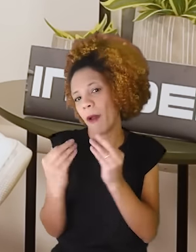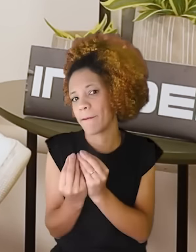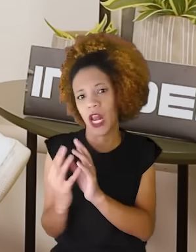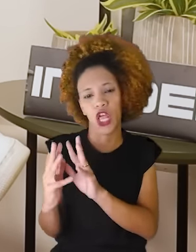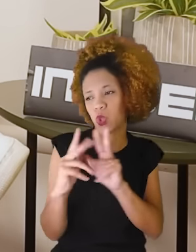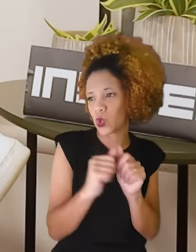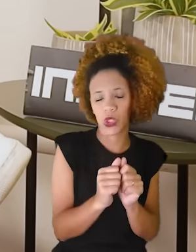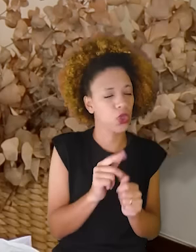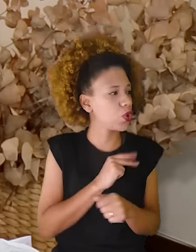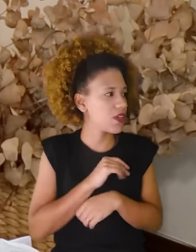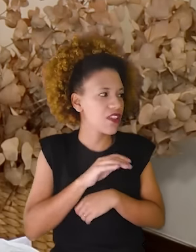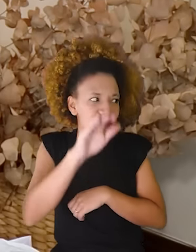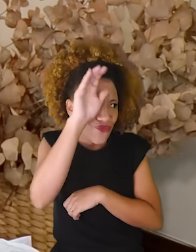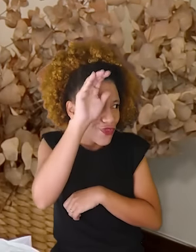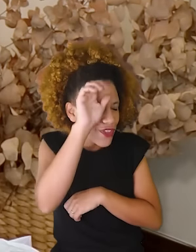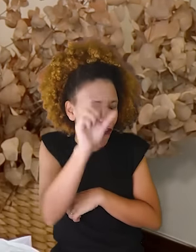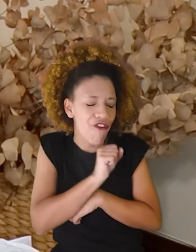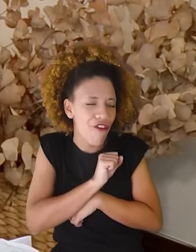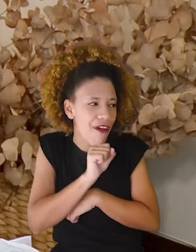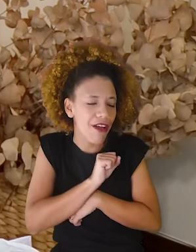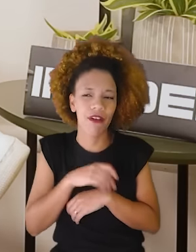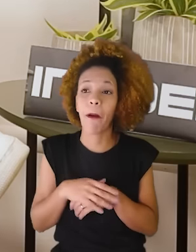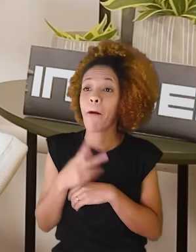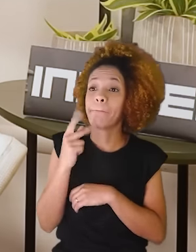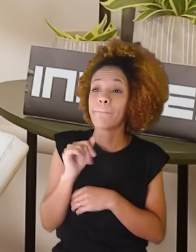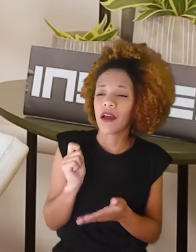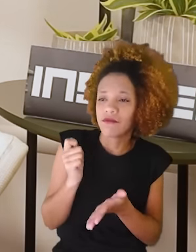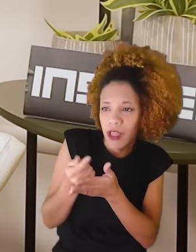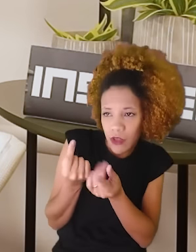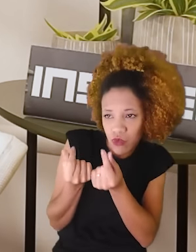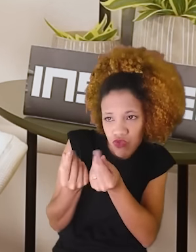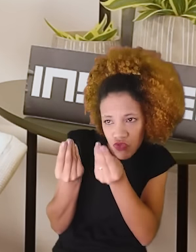[ __ ] seu pai é um tiozão da [ __ ] você falar pai Toma meu dinheiro vai lá viajar para se onde